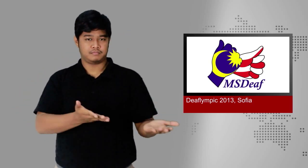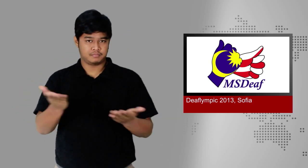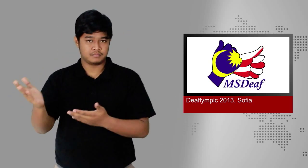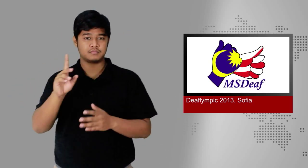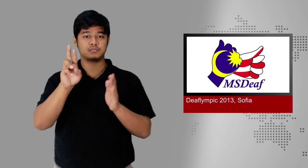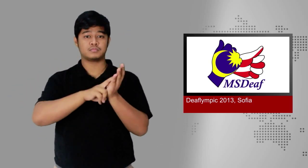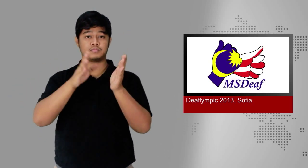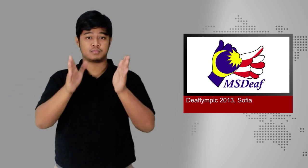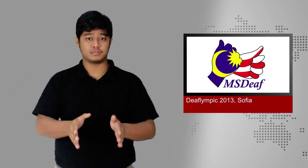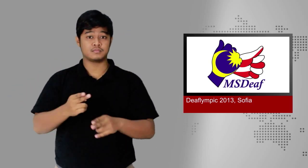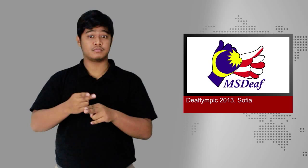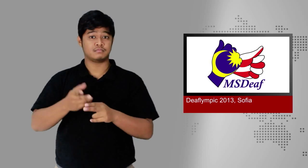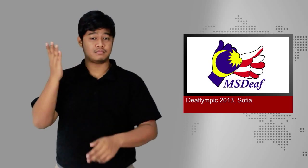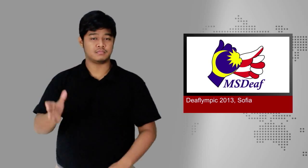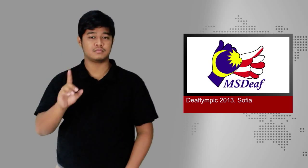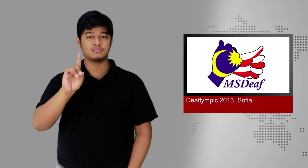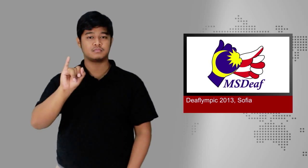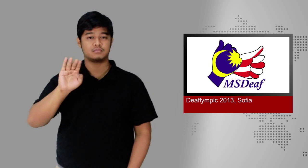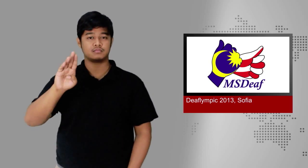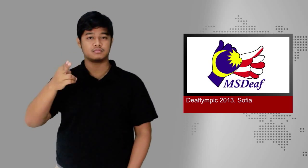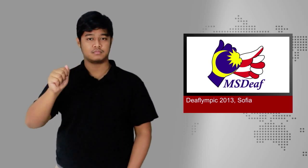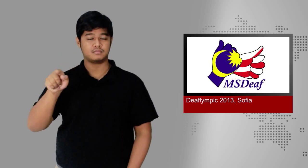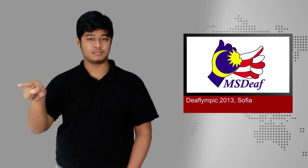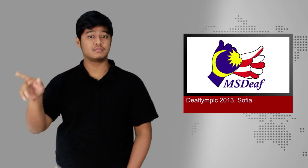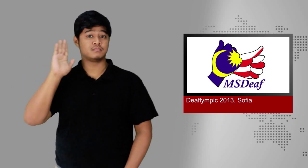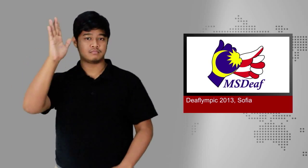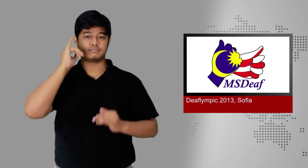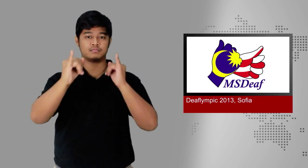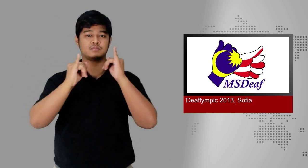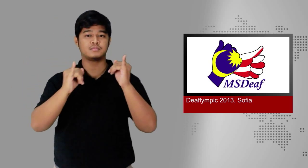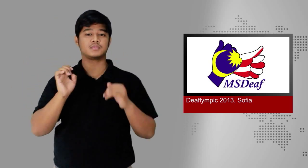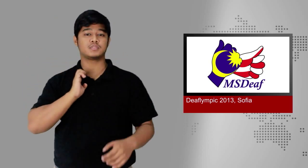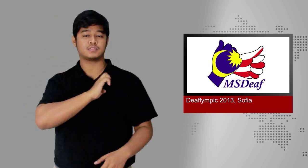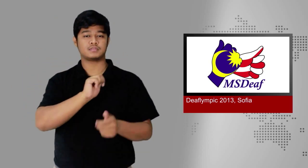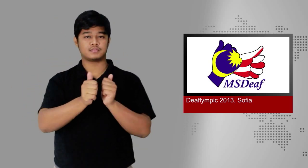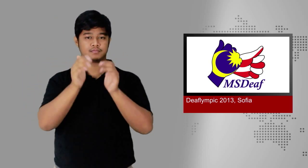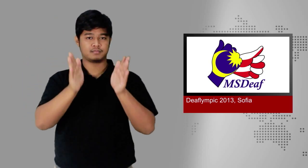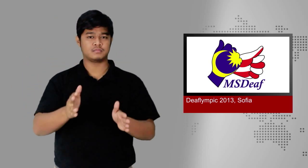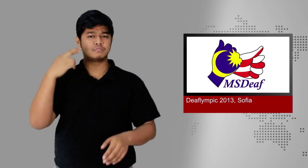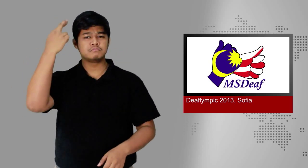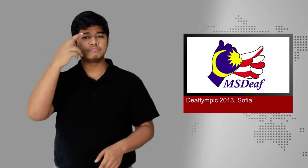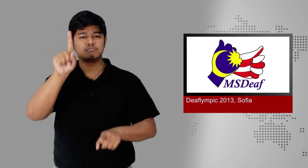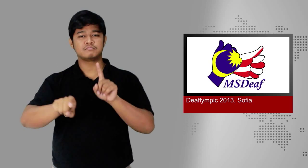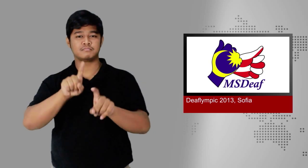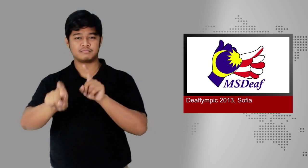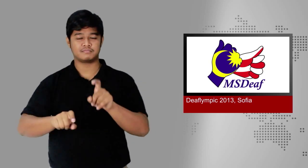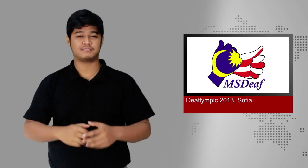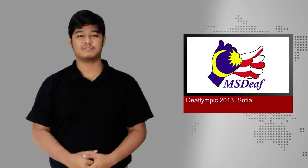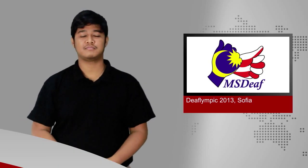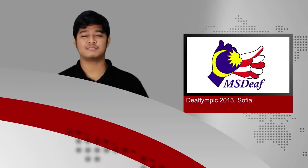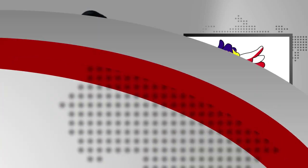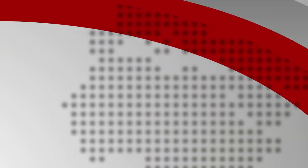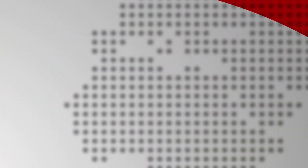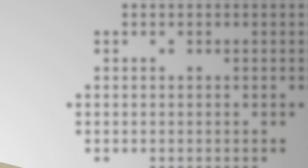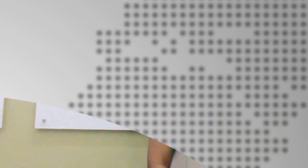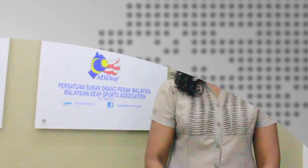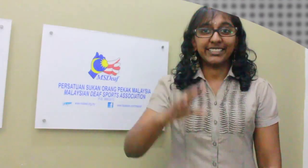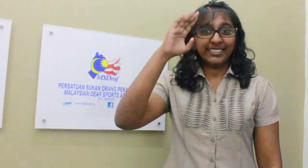Kini beralih kepada wartawan, Dibbha untuk temu ramal dengan exco MSDeaf.